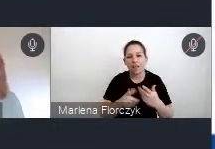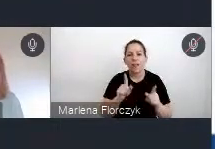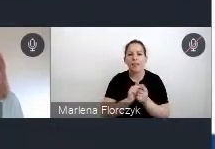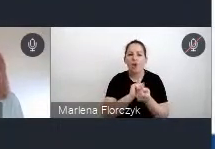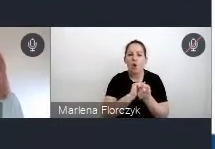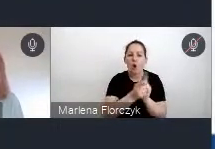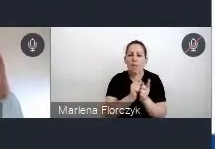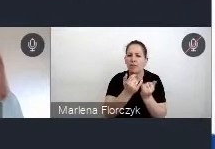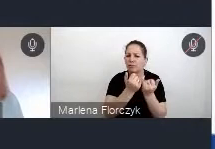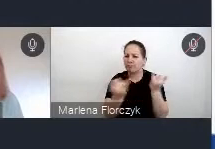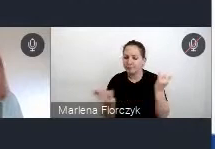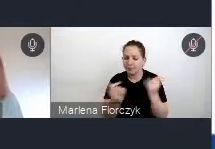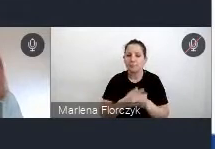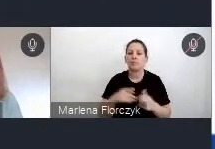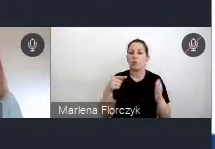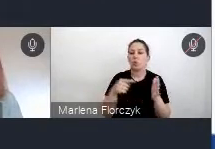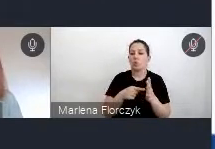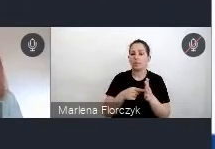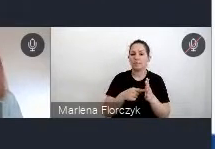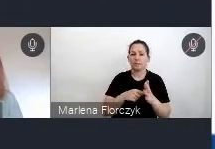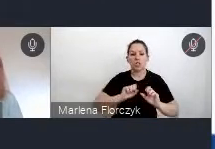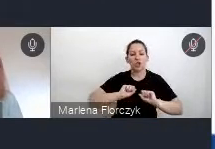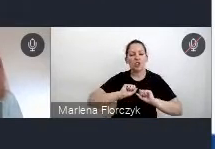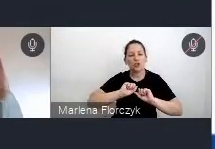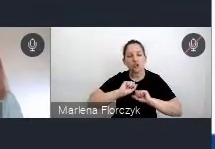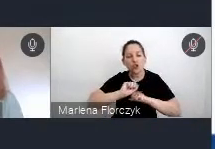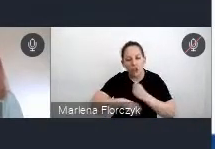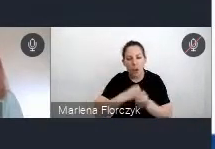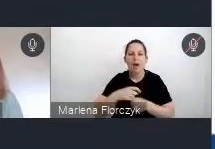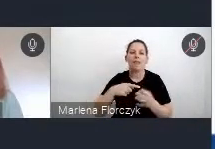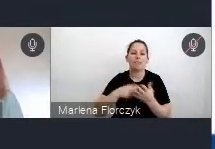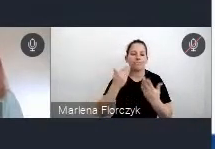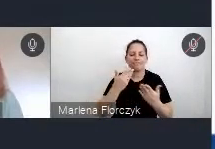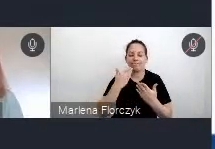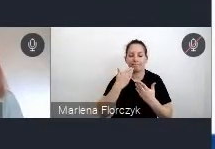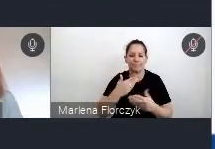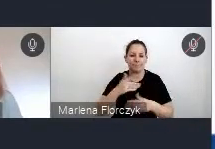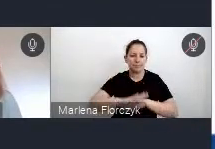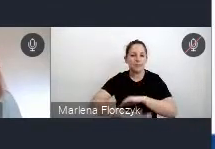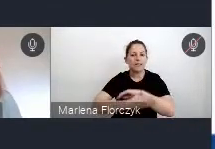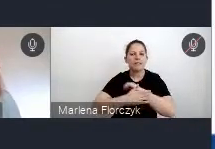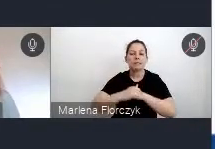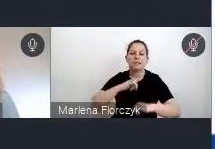Więc to są działania, które bardzo wspierają zarządzanie miastem.